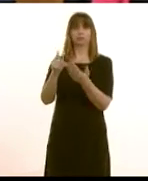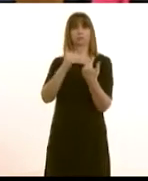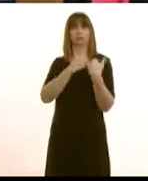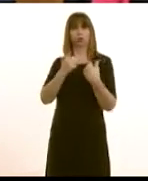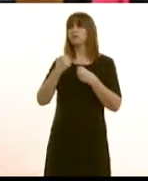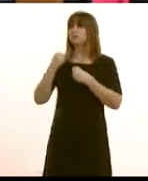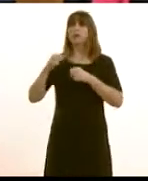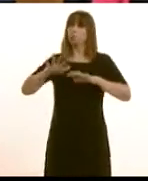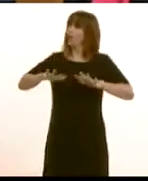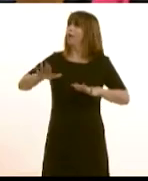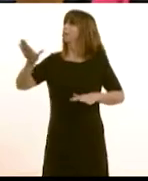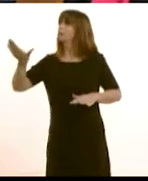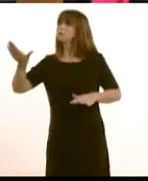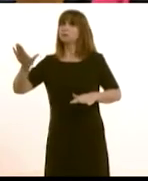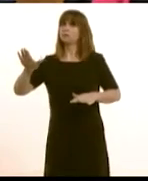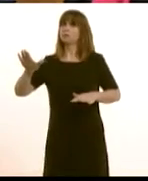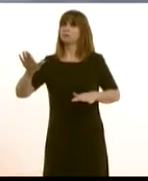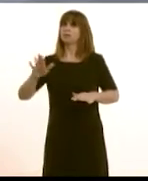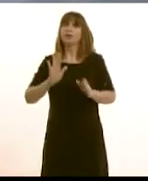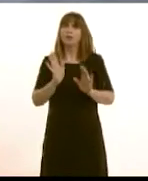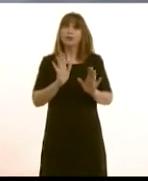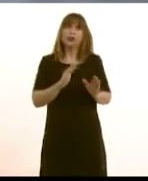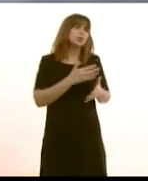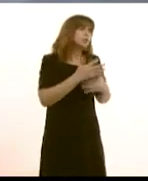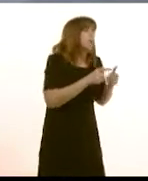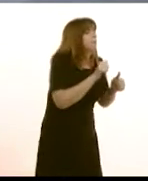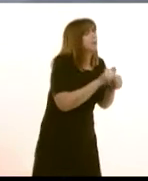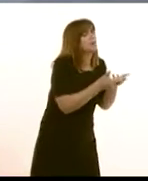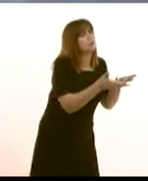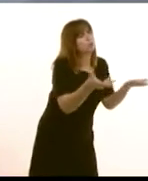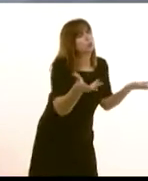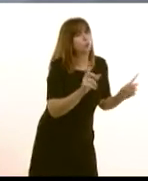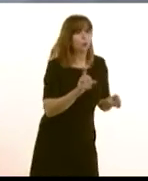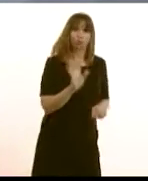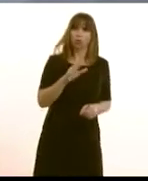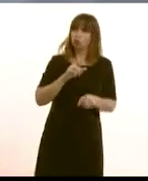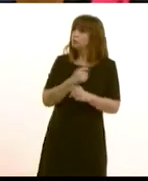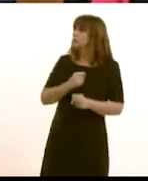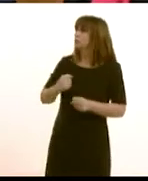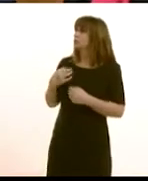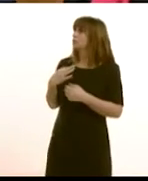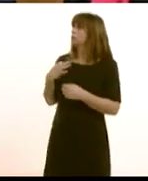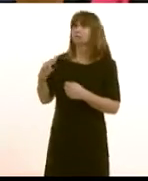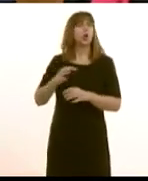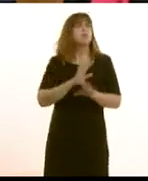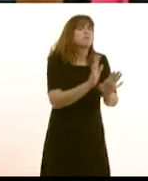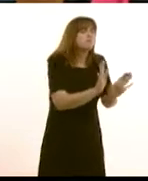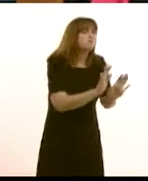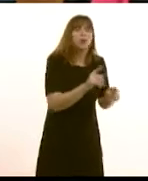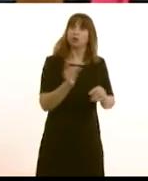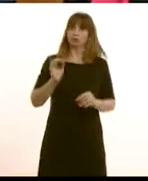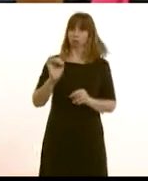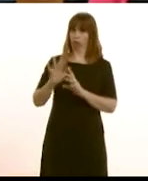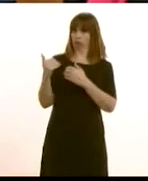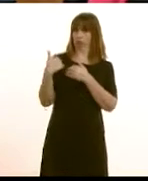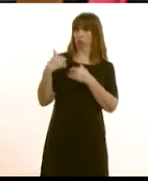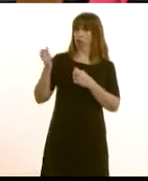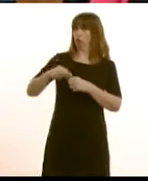beth sydd ddim yn dda iddyn nhw. Os taw dynaín ffrindiau ni, wel bach iawn o help y byddwn